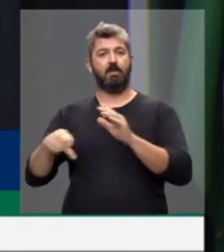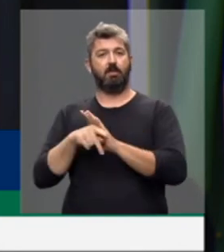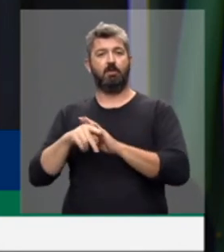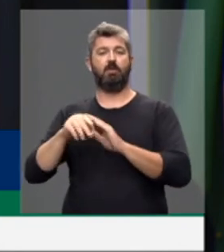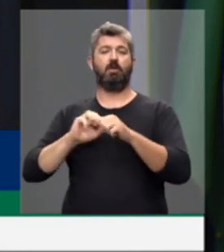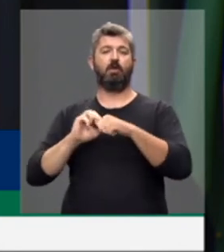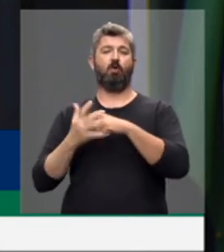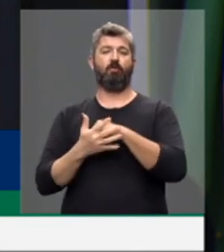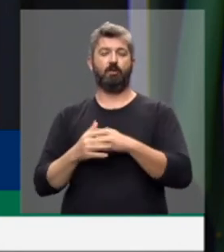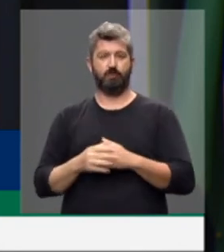VALIDADE DA MP 950, QUE POSSIBILITAVA O PAGAMENTO PELA